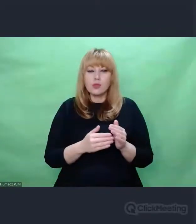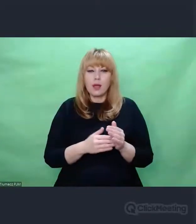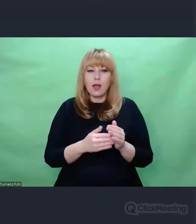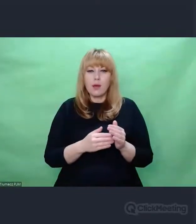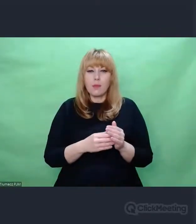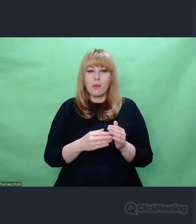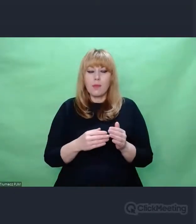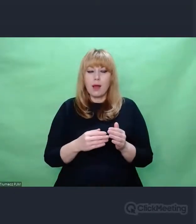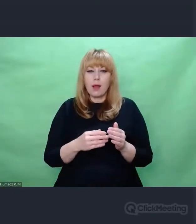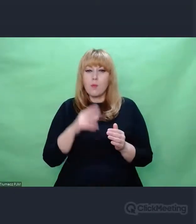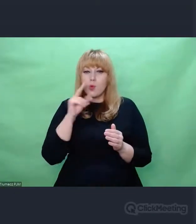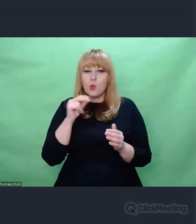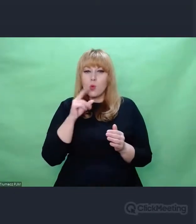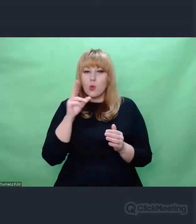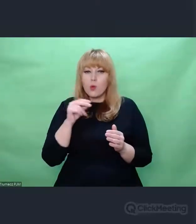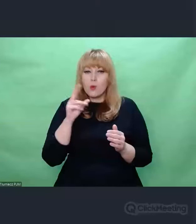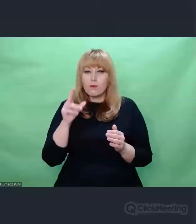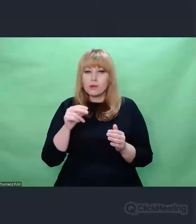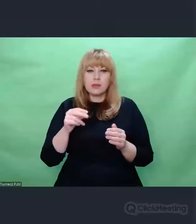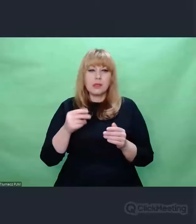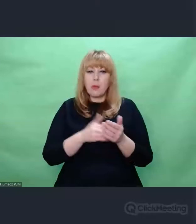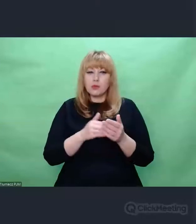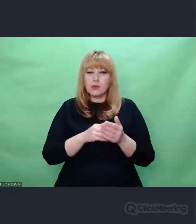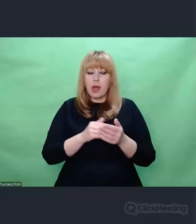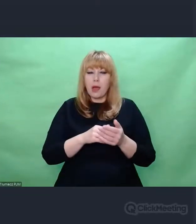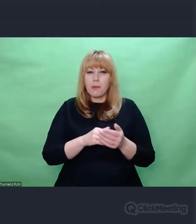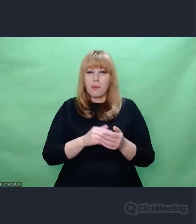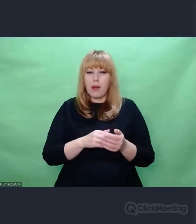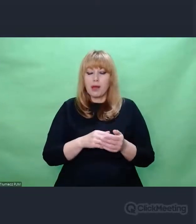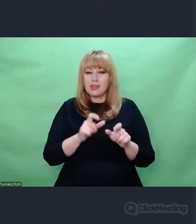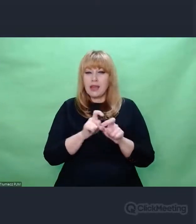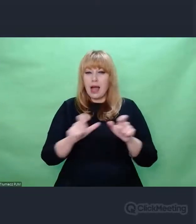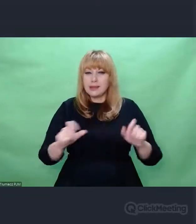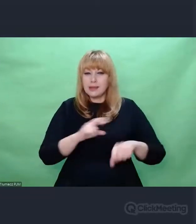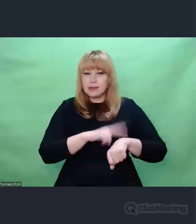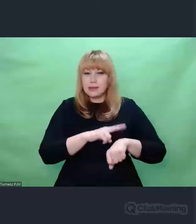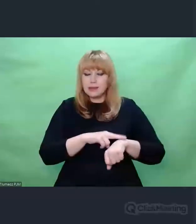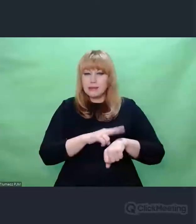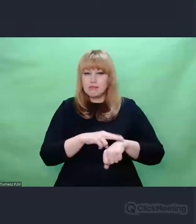poza czas i styl.